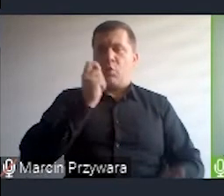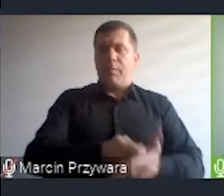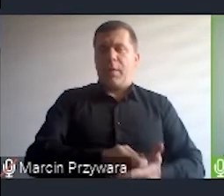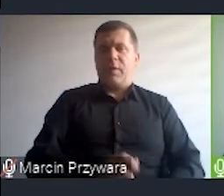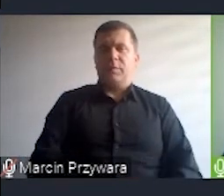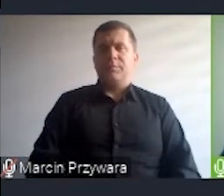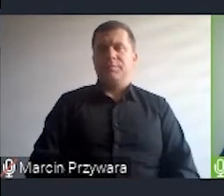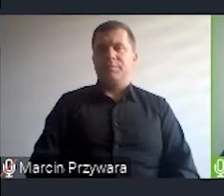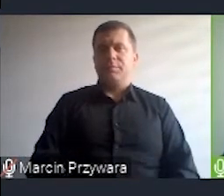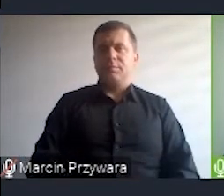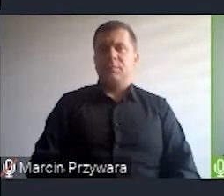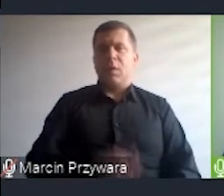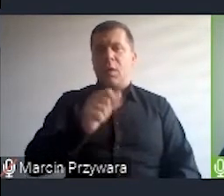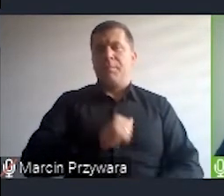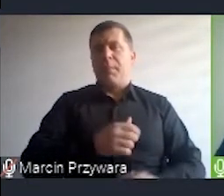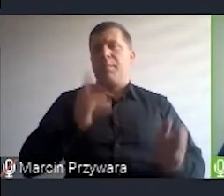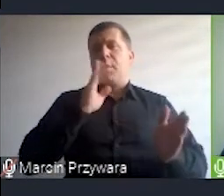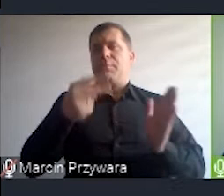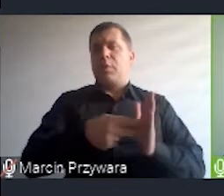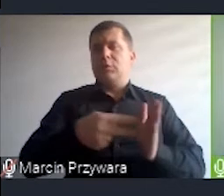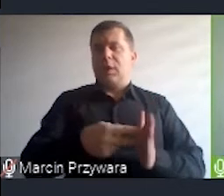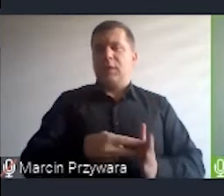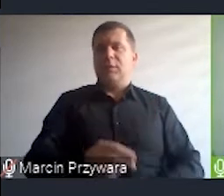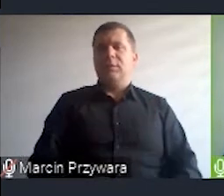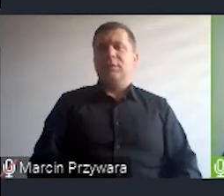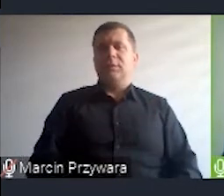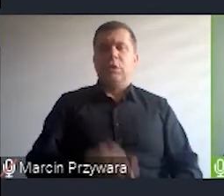One dzielą się i środki i wartości.